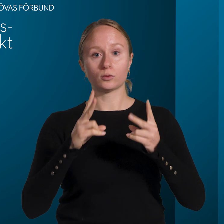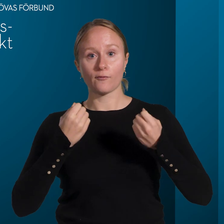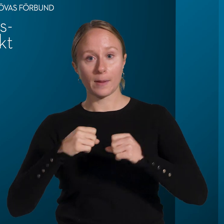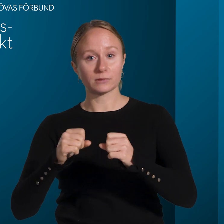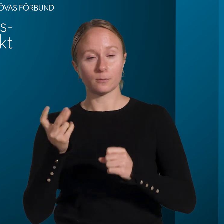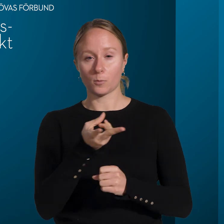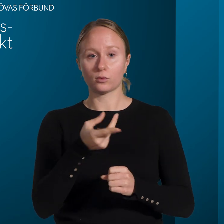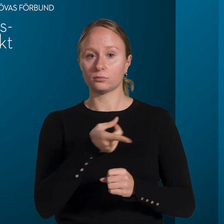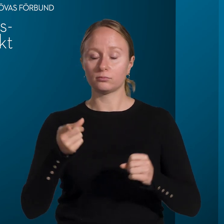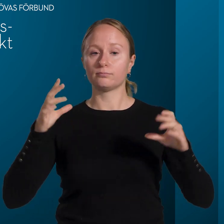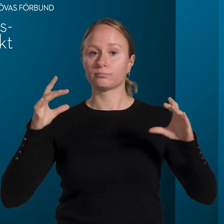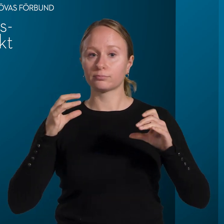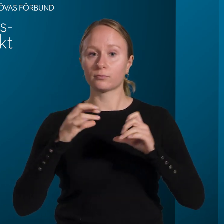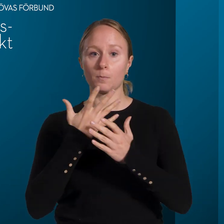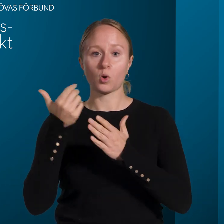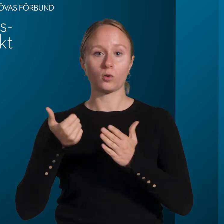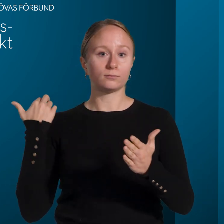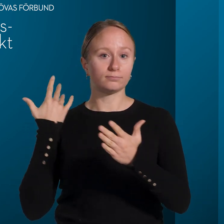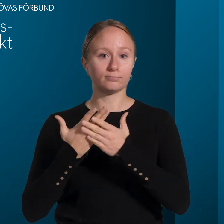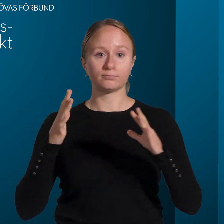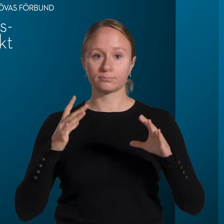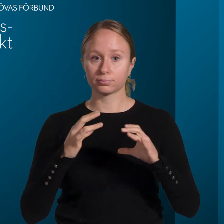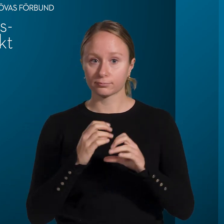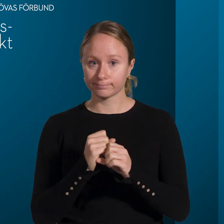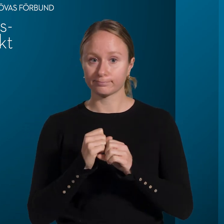och verksamhet minskat i många år.